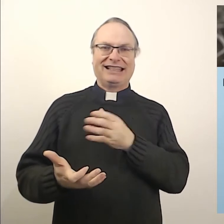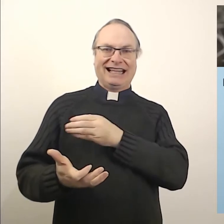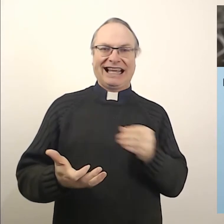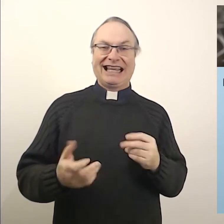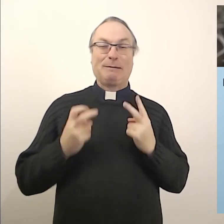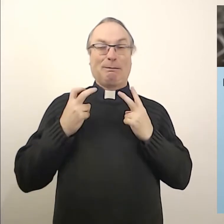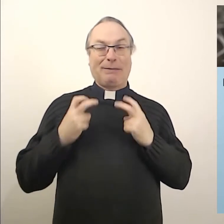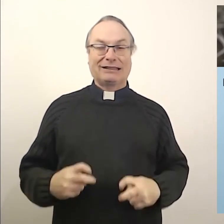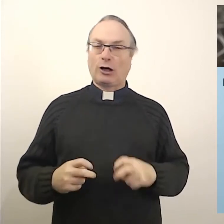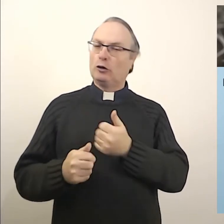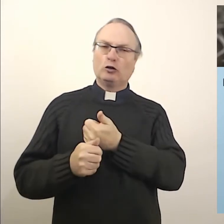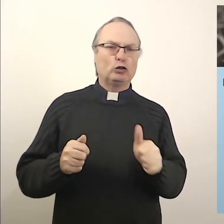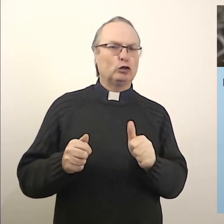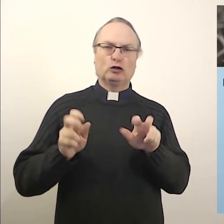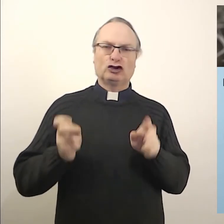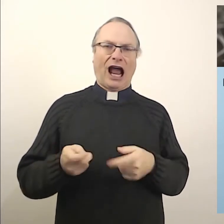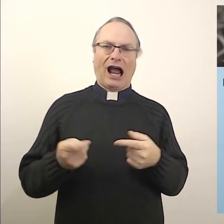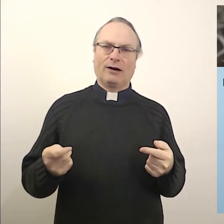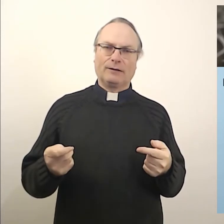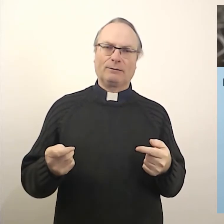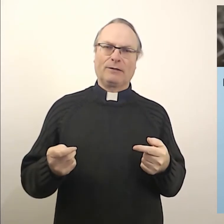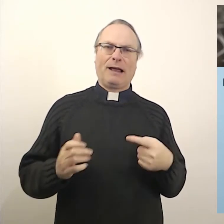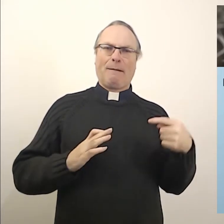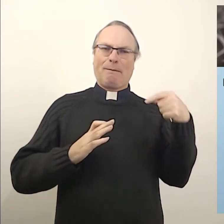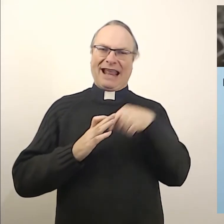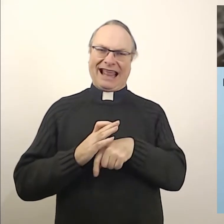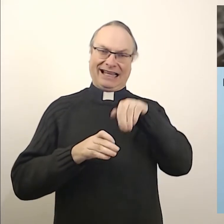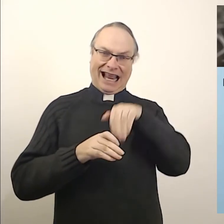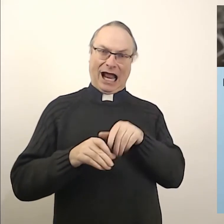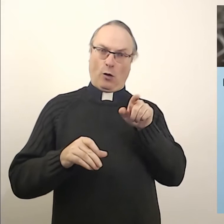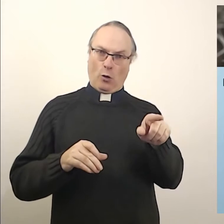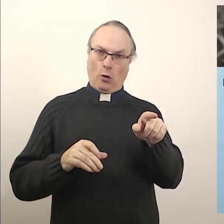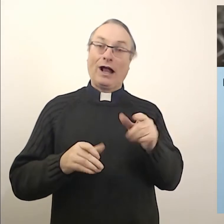et les passions en tout genre pénètrent en eux,